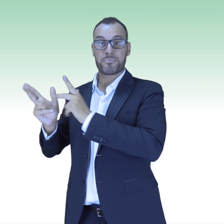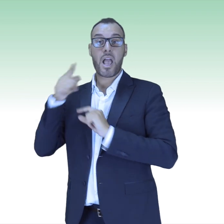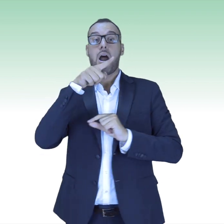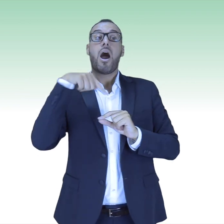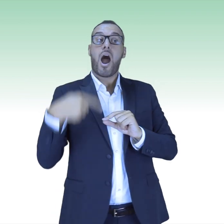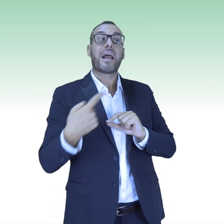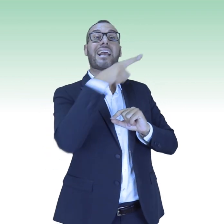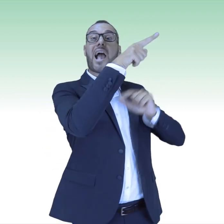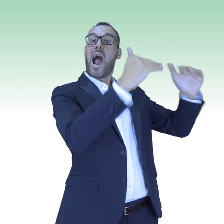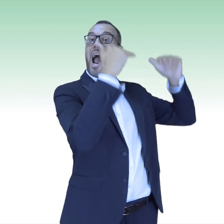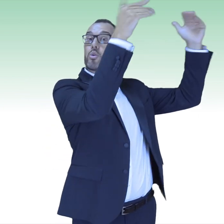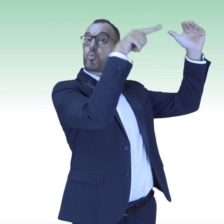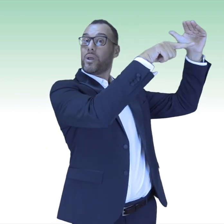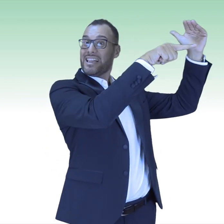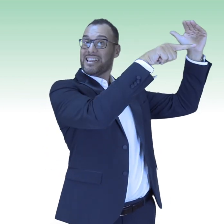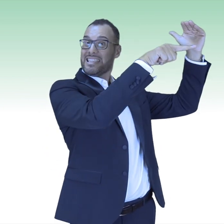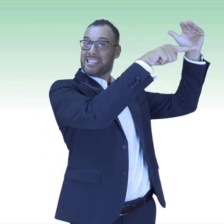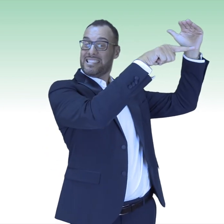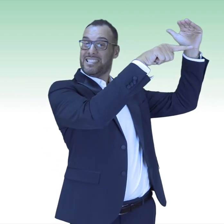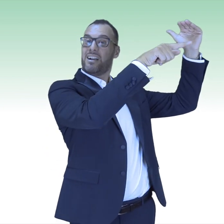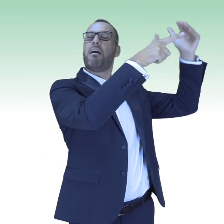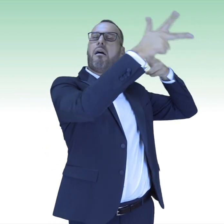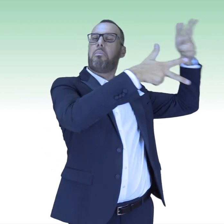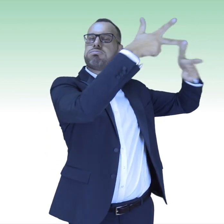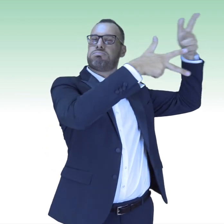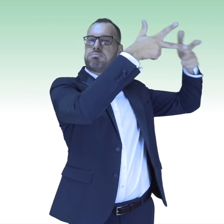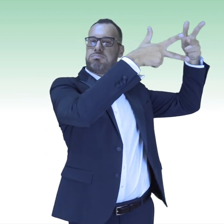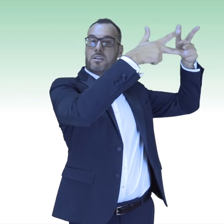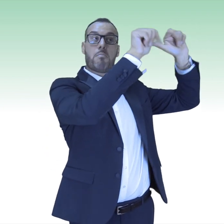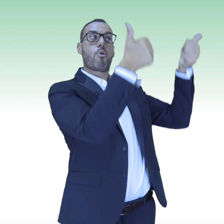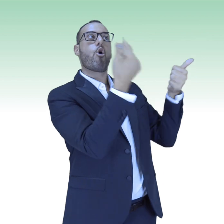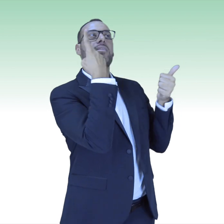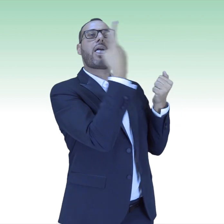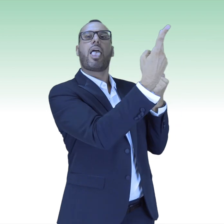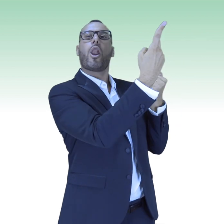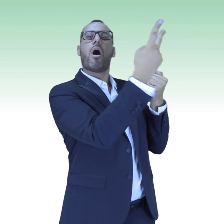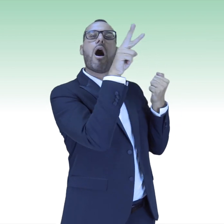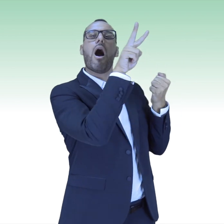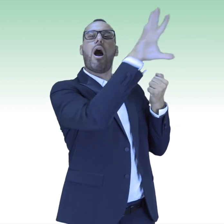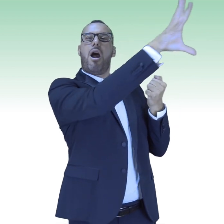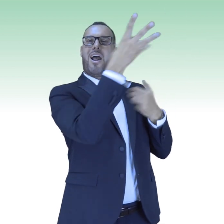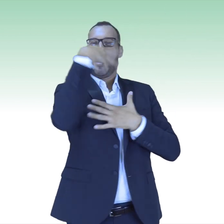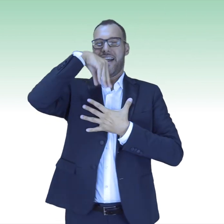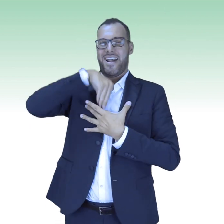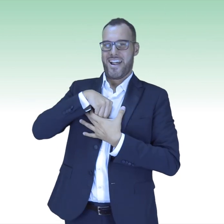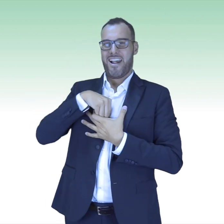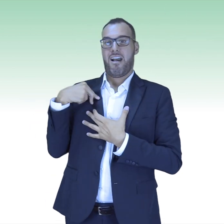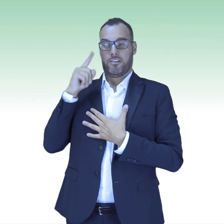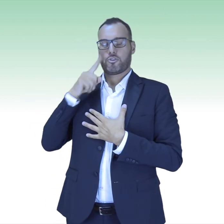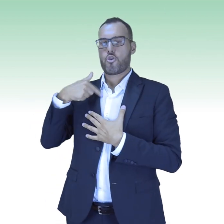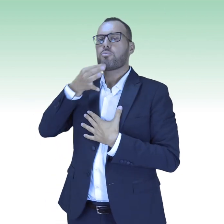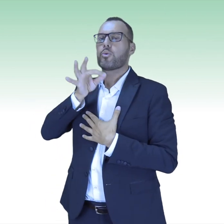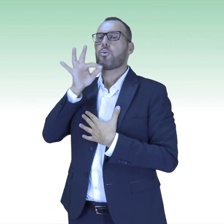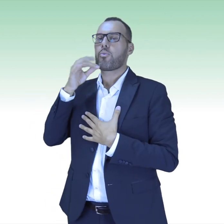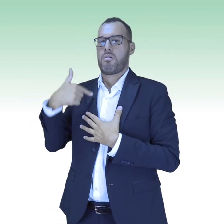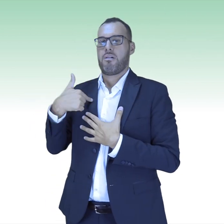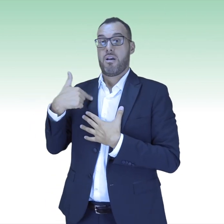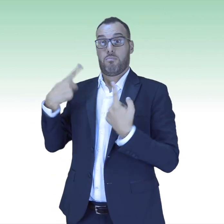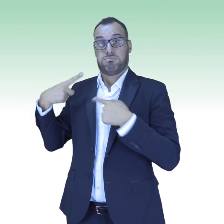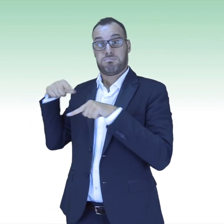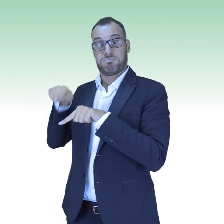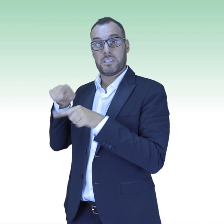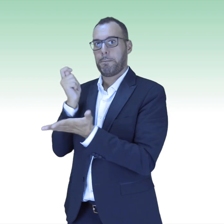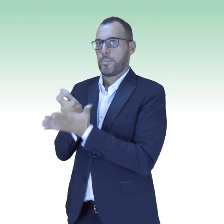e da adulti sordi che rappresentino per loro dei modelli di ruolo.